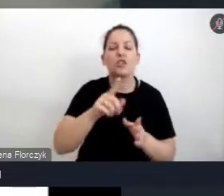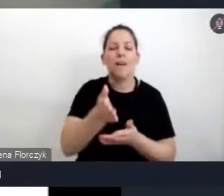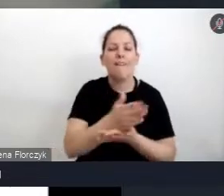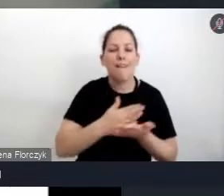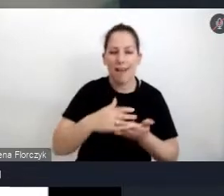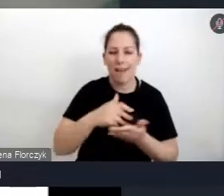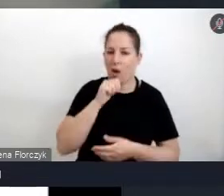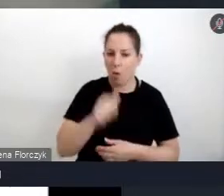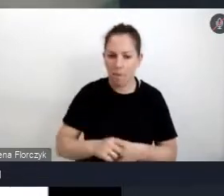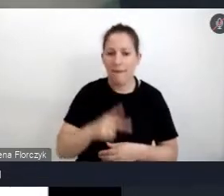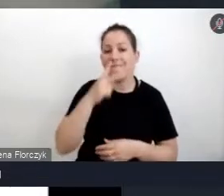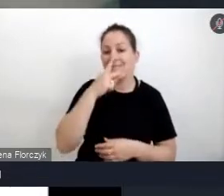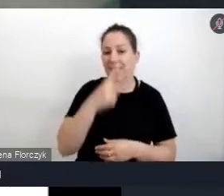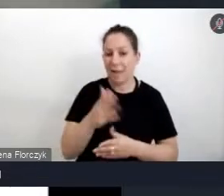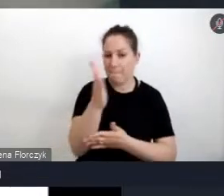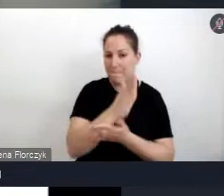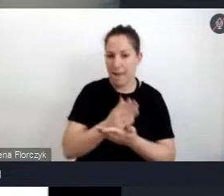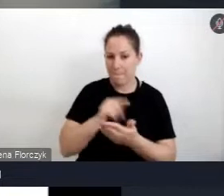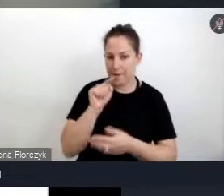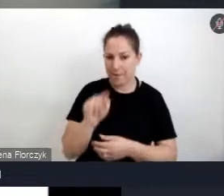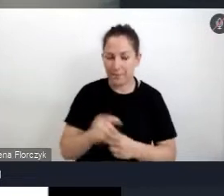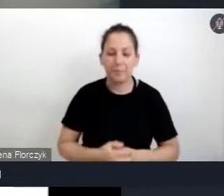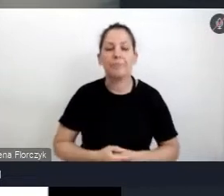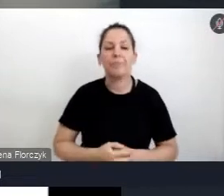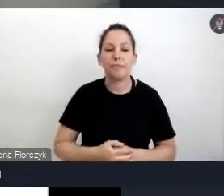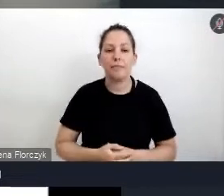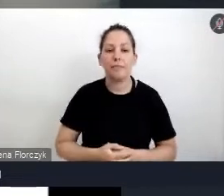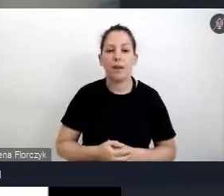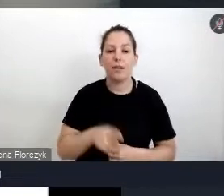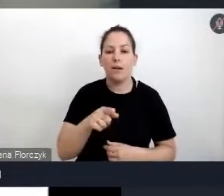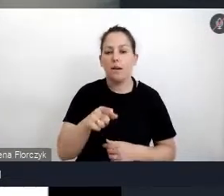Widać je na mapie. Wielkość miast jest bardzo zróżnicowana.